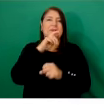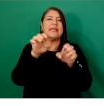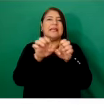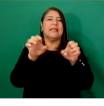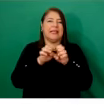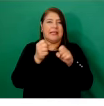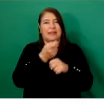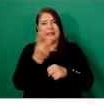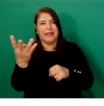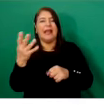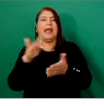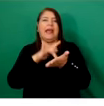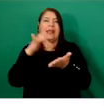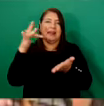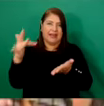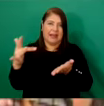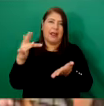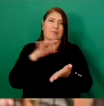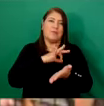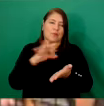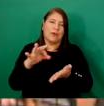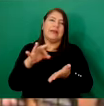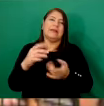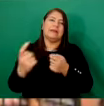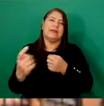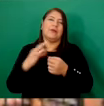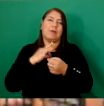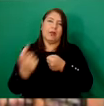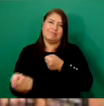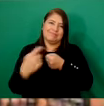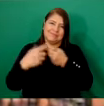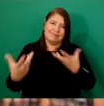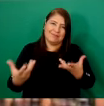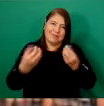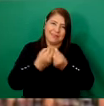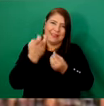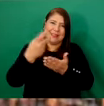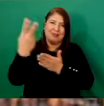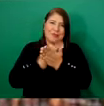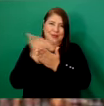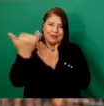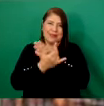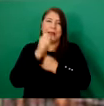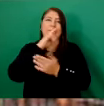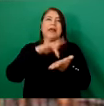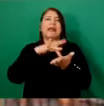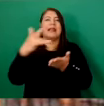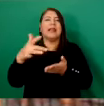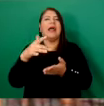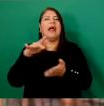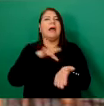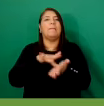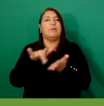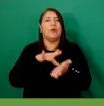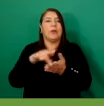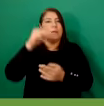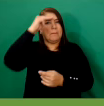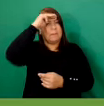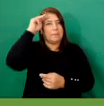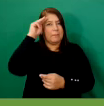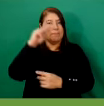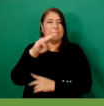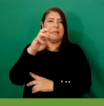a todo su equipo de colaboradores, así como un agradecimiento muy especial a Mercedes